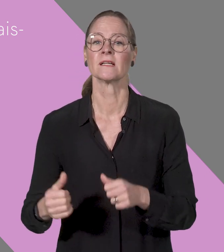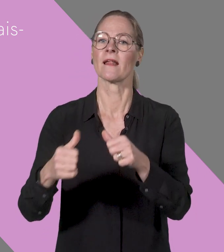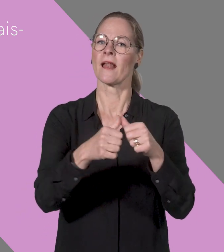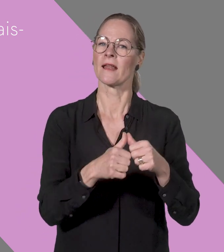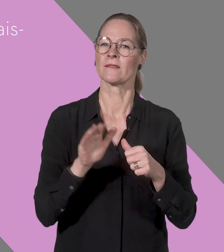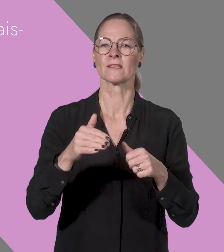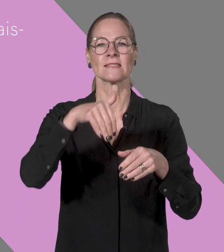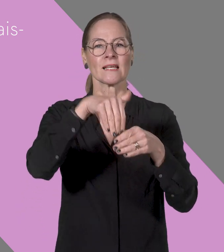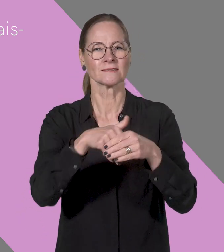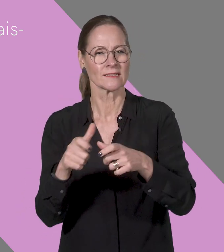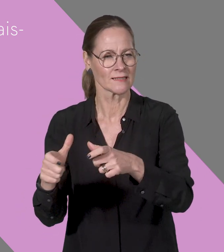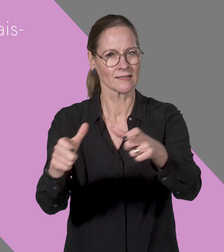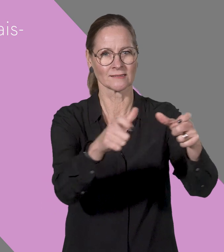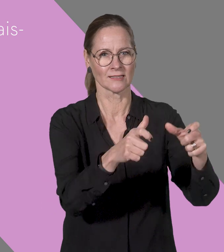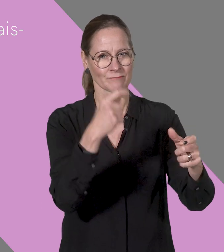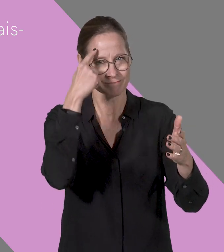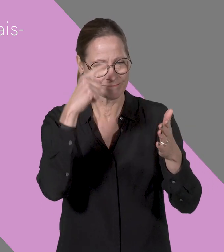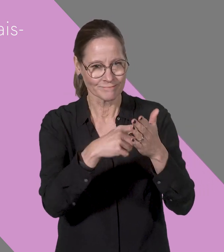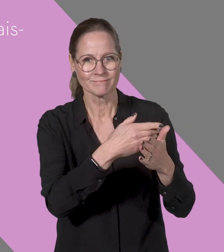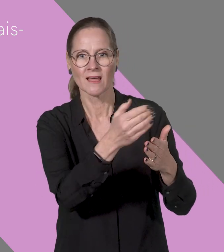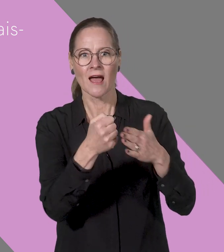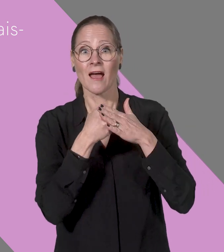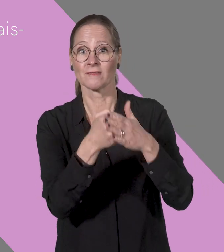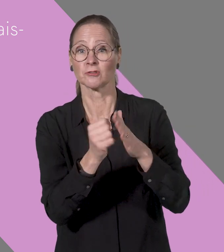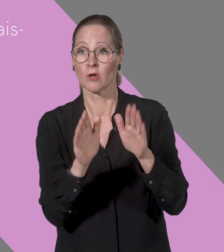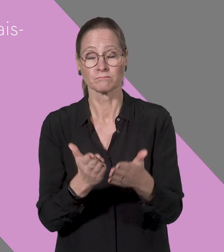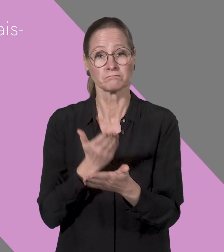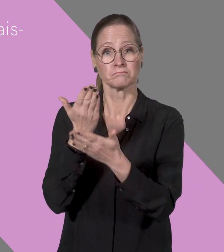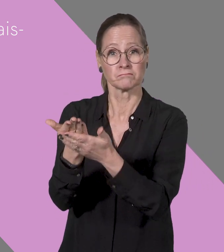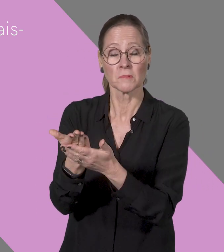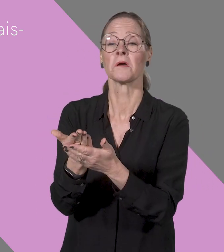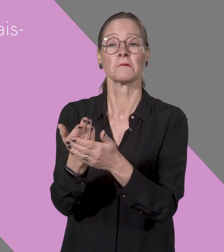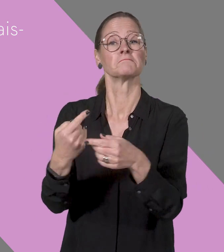Liiton jäsenjärjestöille kohdistettaviin avustuksiin ehdotetaan -